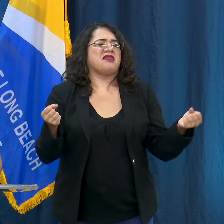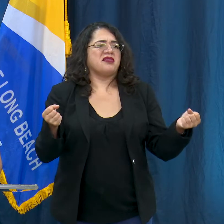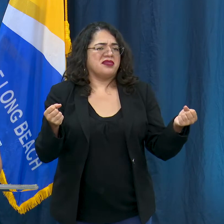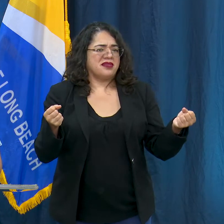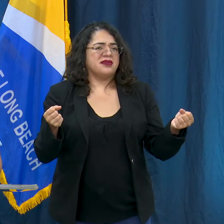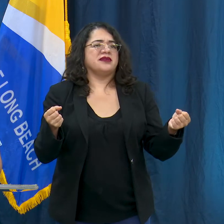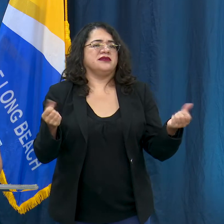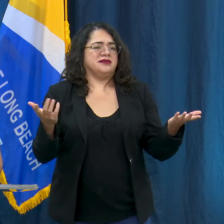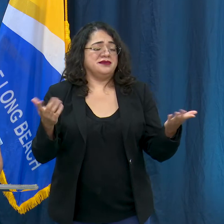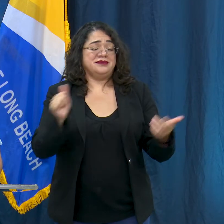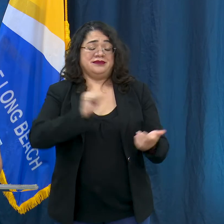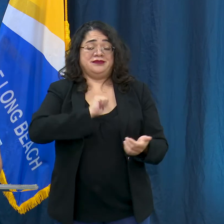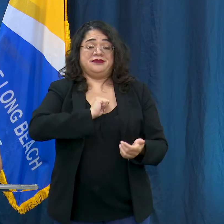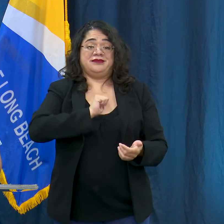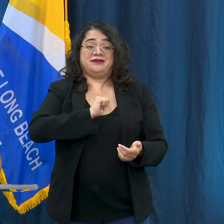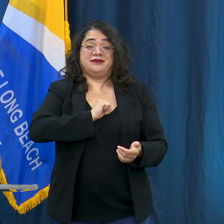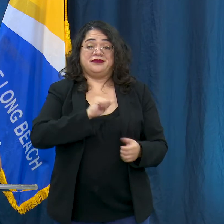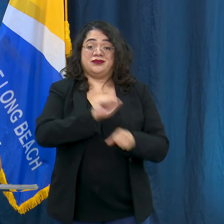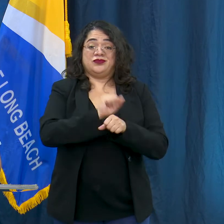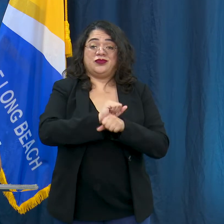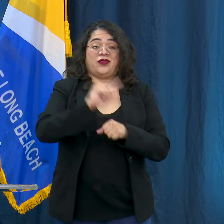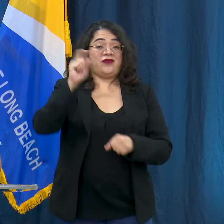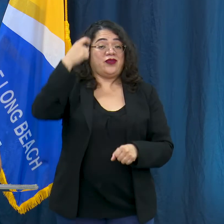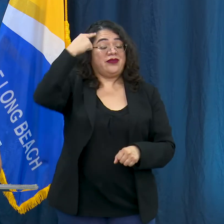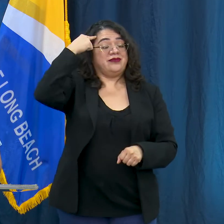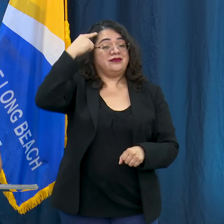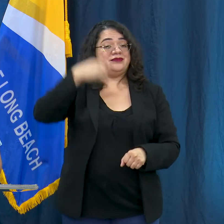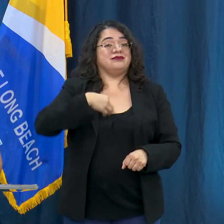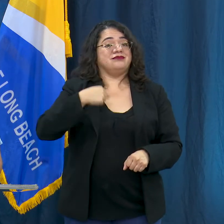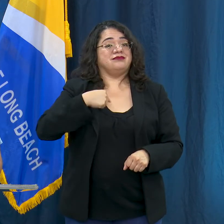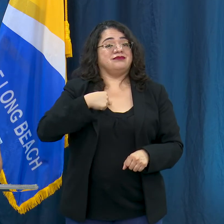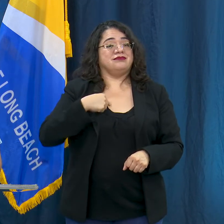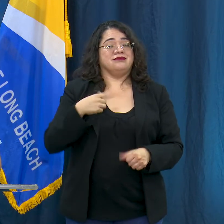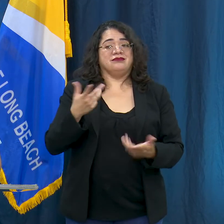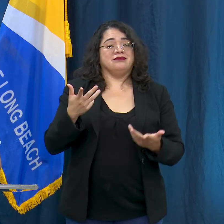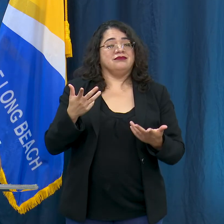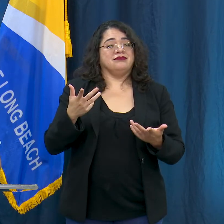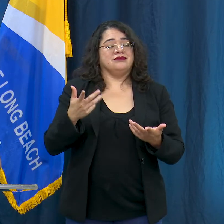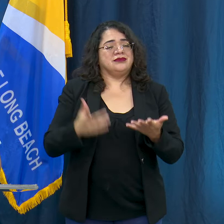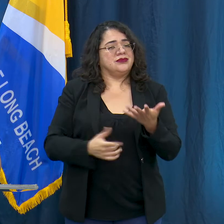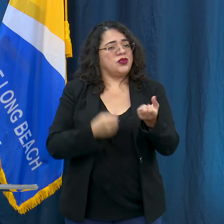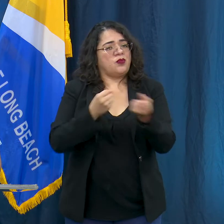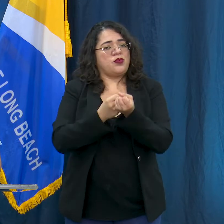funcionario del gobierno de de nuestro Ciudad a Palamos fear me meant a la